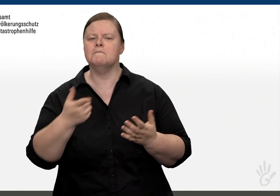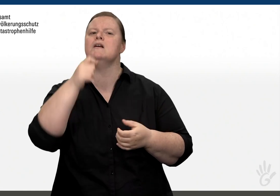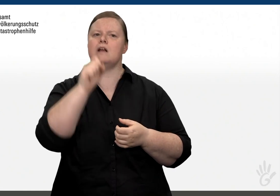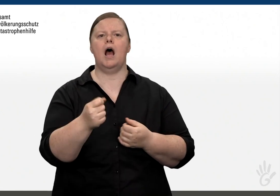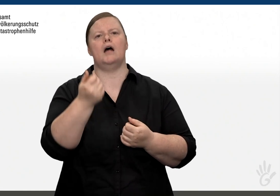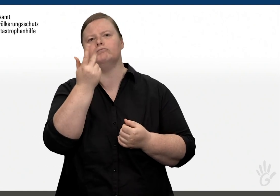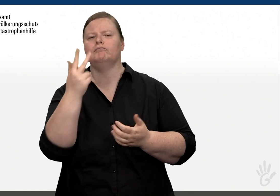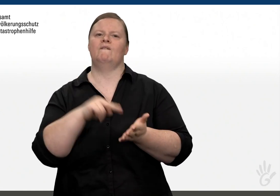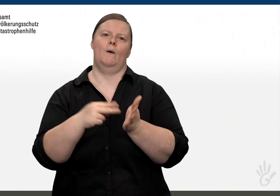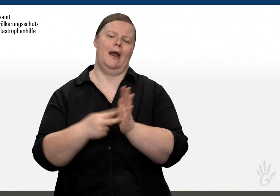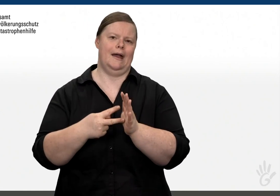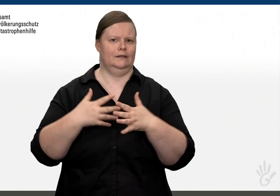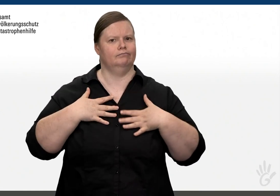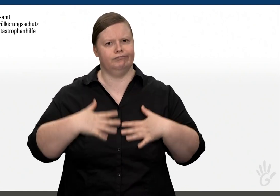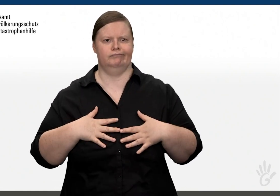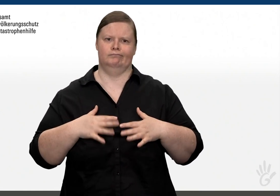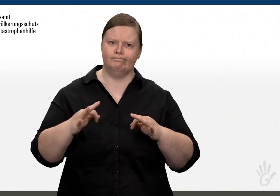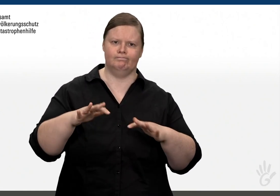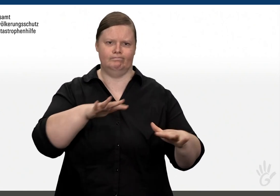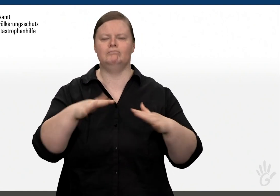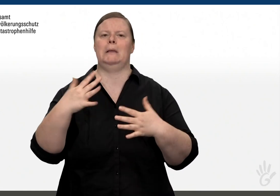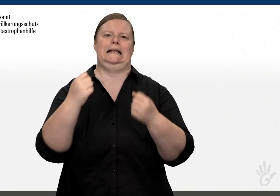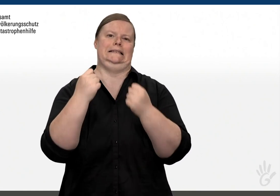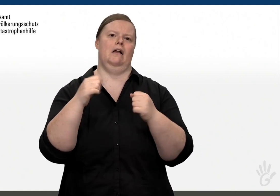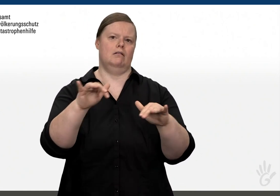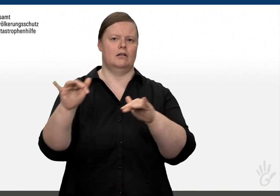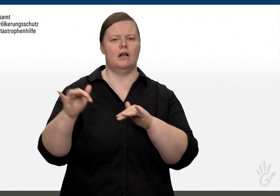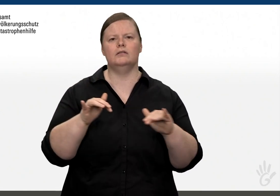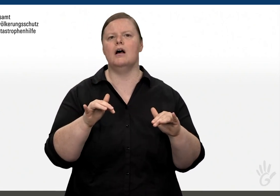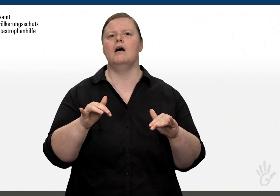können Sie einige Vorkehrungen zu Ihrer Sicherheit treffen.